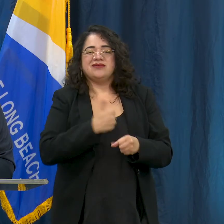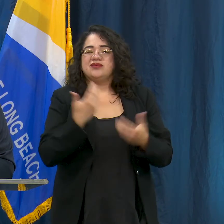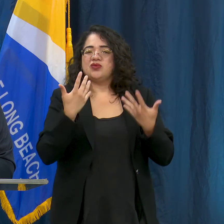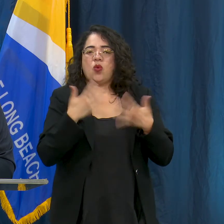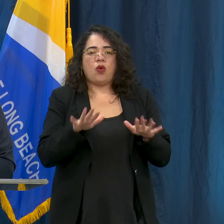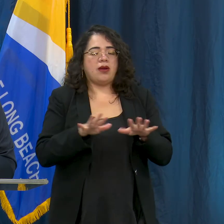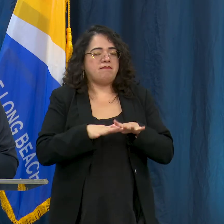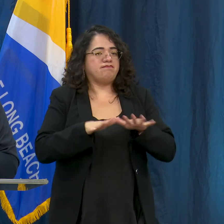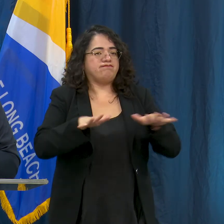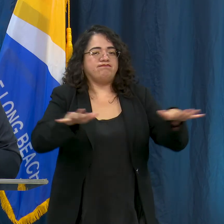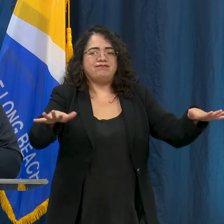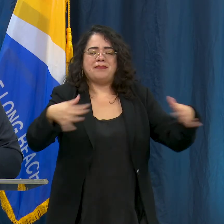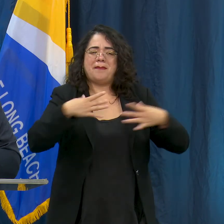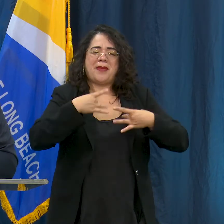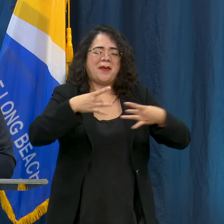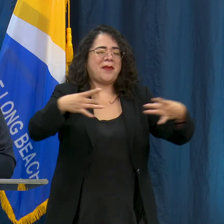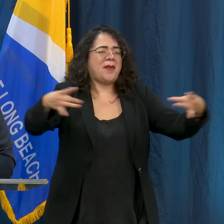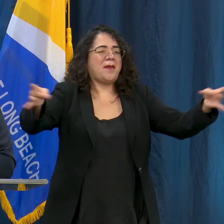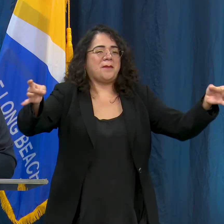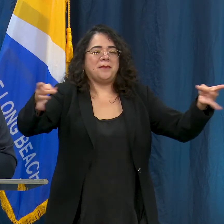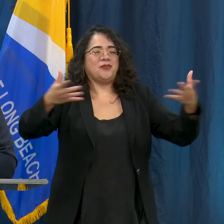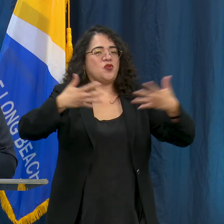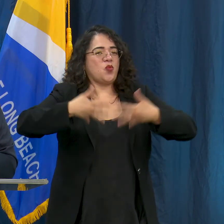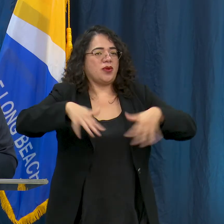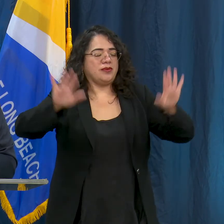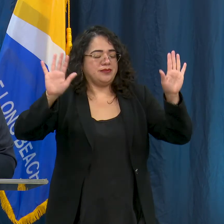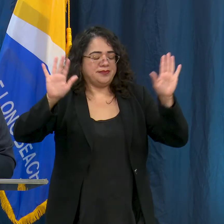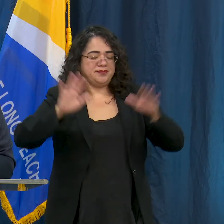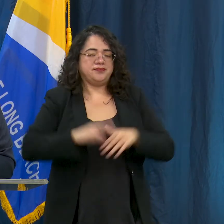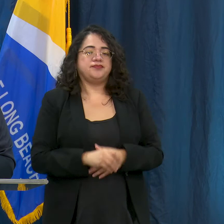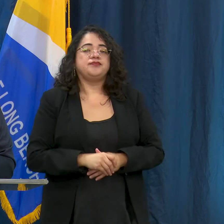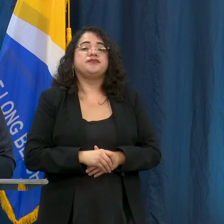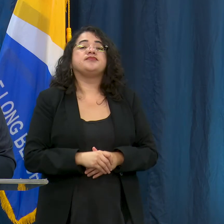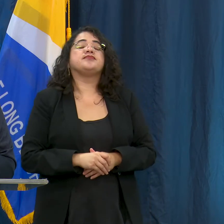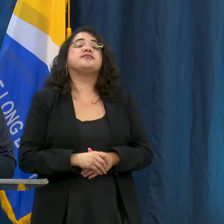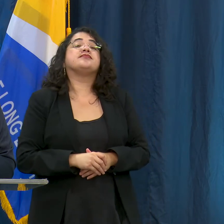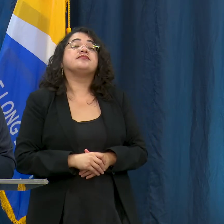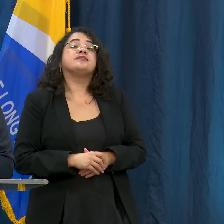general en en erin cuando mess estrecho mente Interactive's con los demás yo